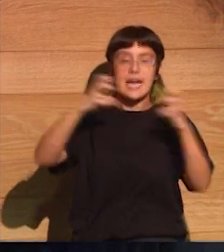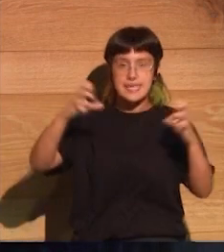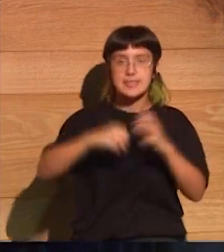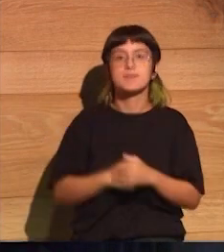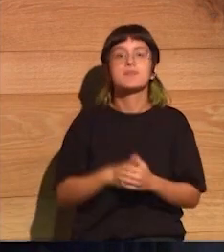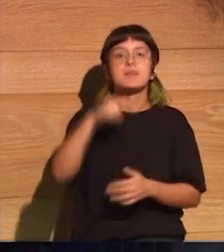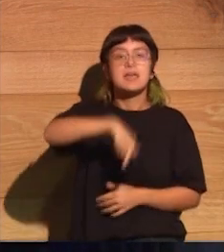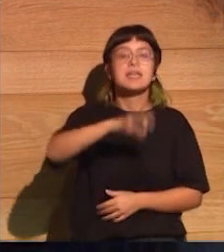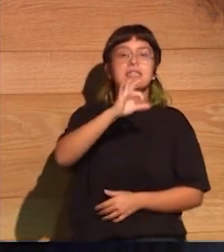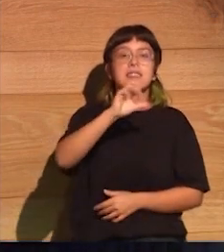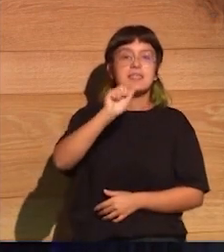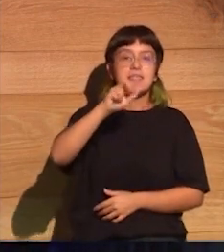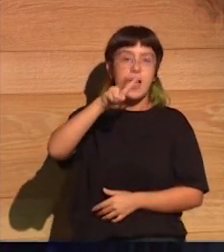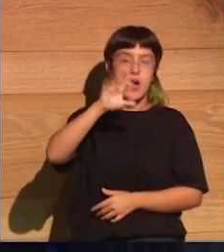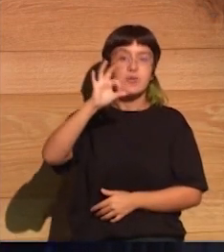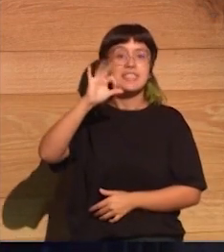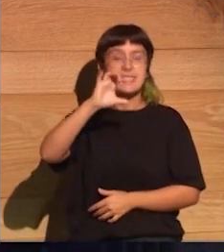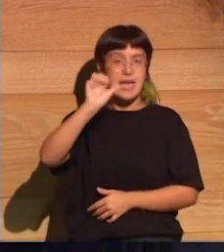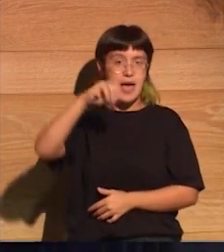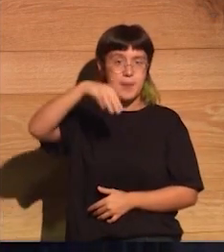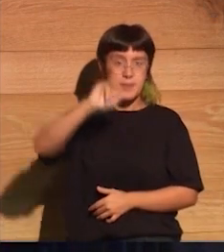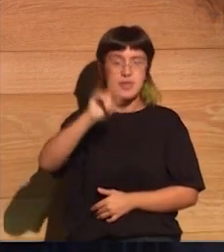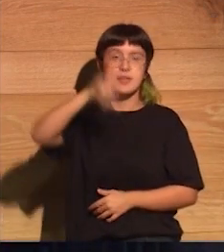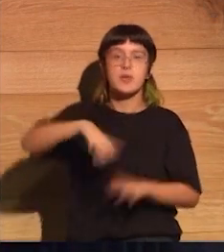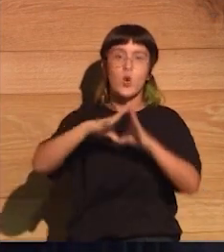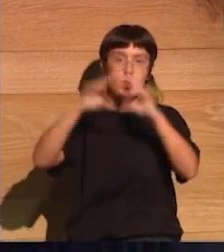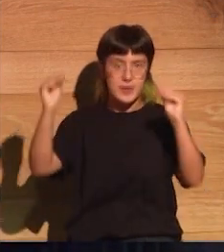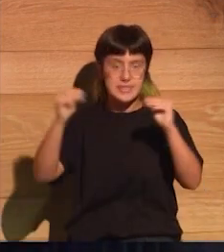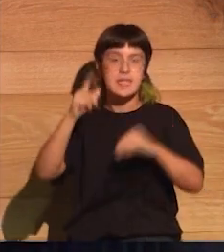y también IE University, y por supuesto a Atresmedia, que actúa como media partner.